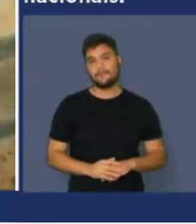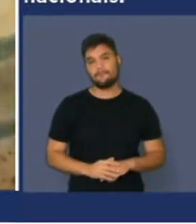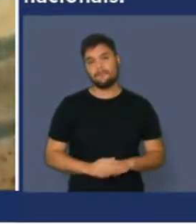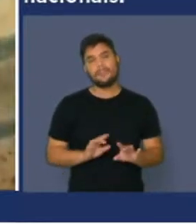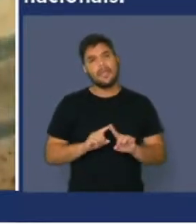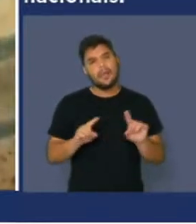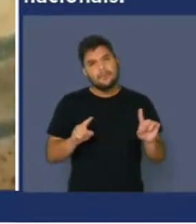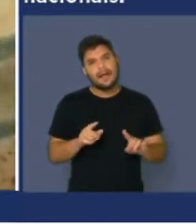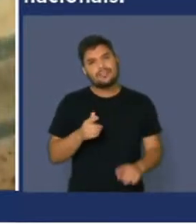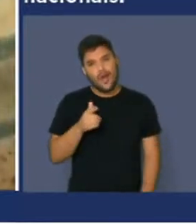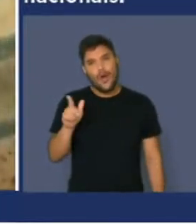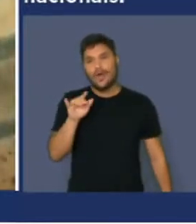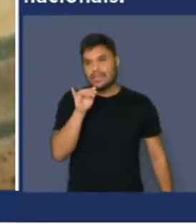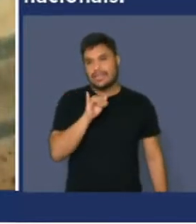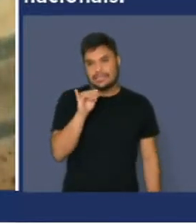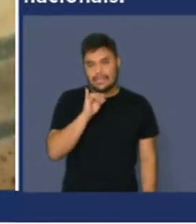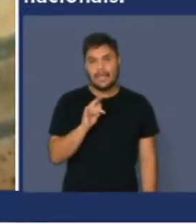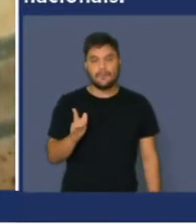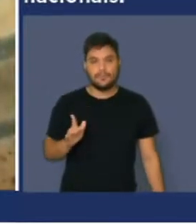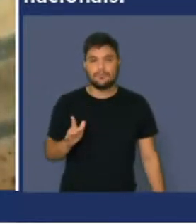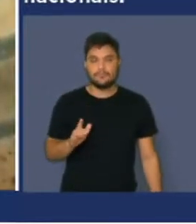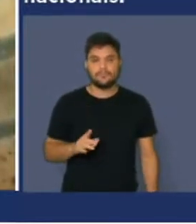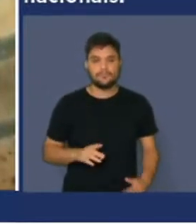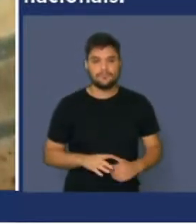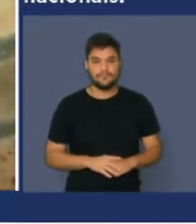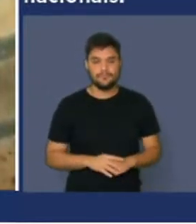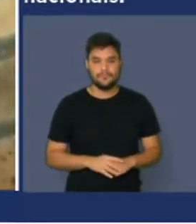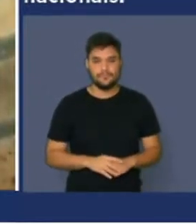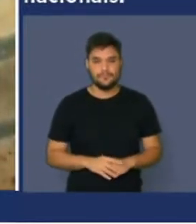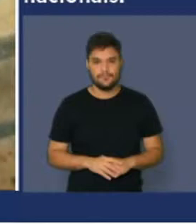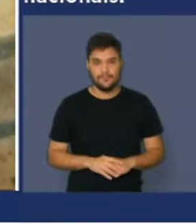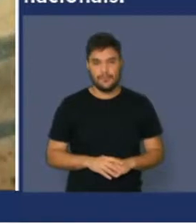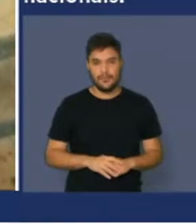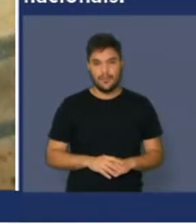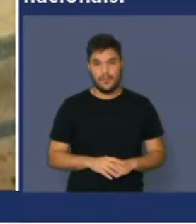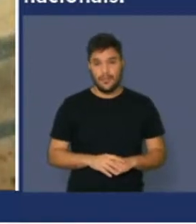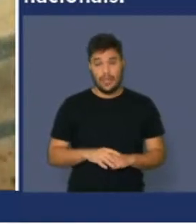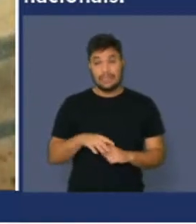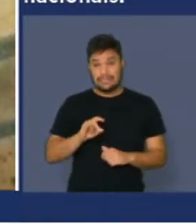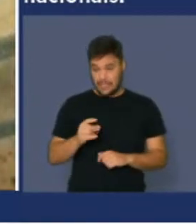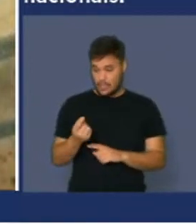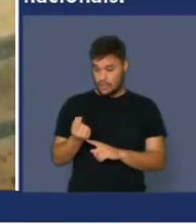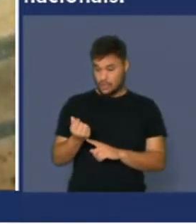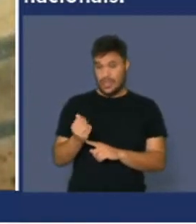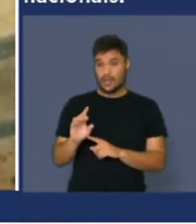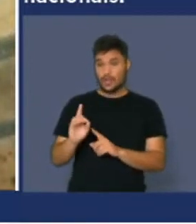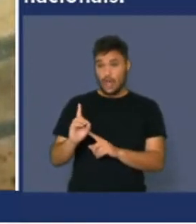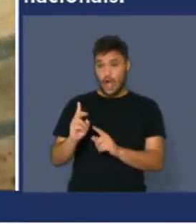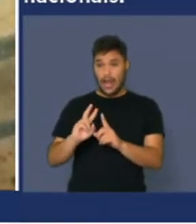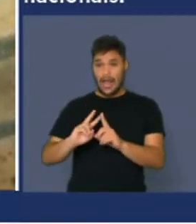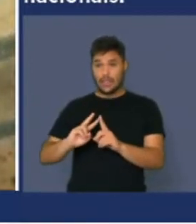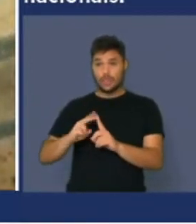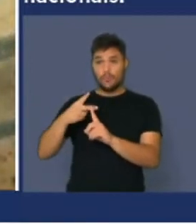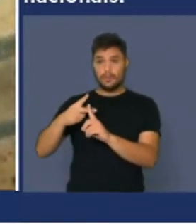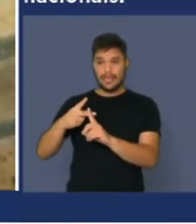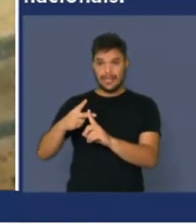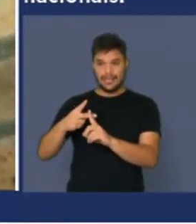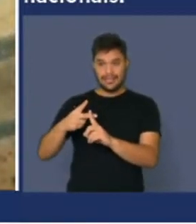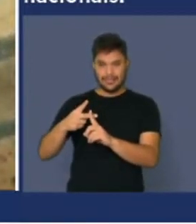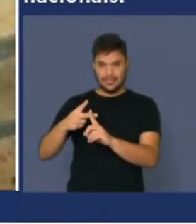NÃO TEM ENTRADO MUITO NOS DEBATES. QUANDO DUPLICA O VALOR DO DÓ LAR, COMO QUER O PAULO GUEDES, ELE ELE QUE TAMBÉM QUER VENDER O PATRIMÔNIO DOS BRASILEIROS,